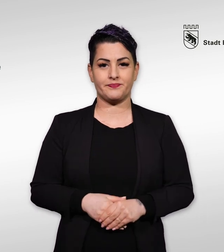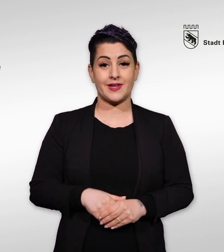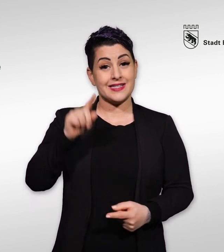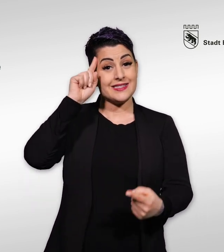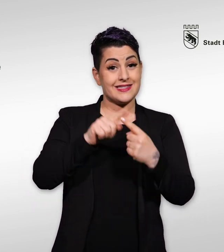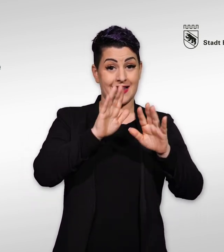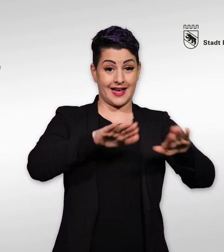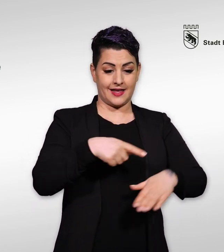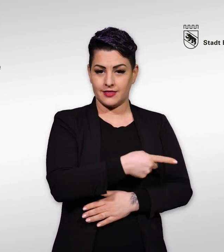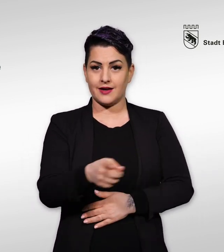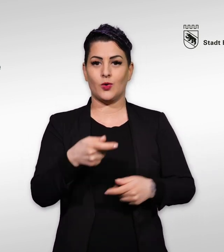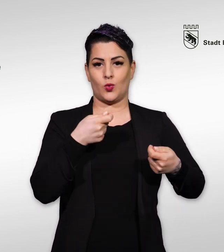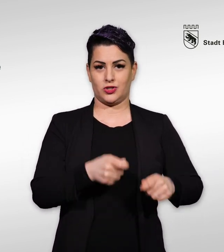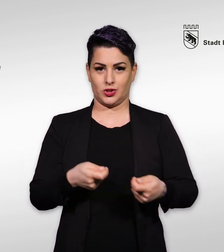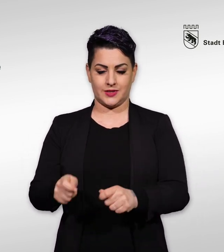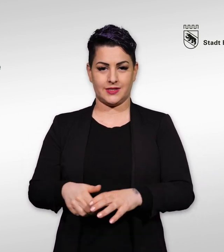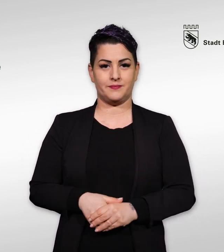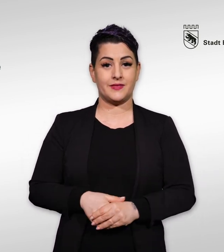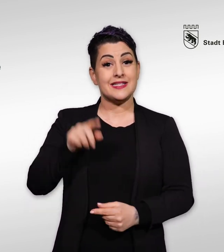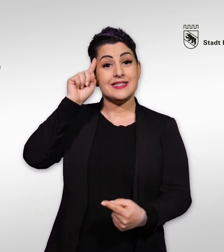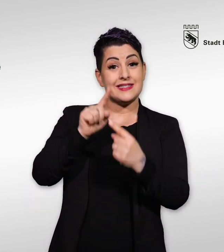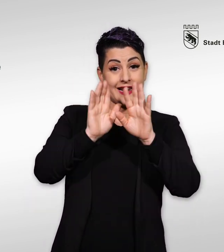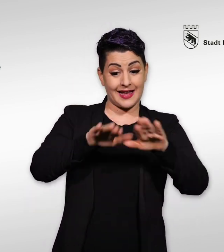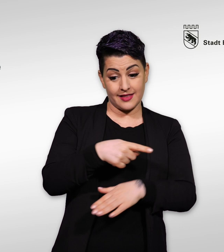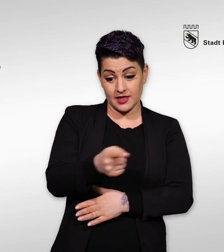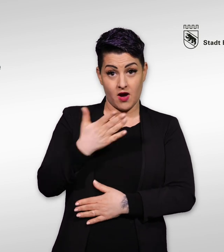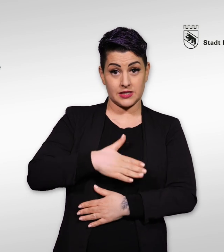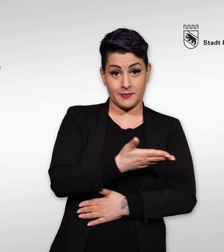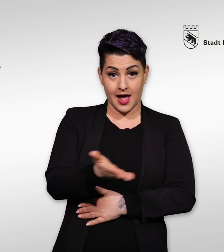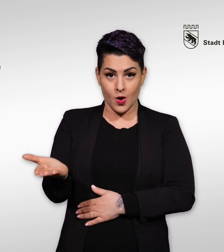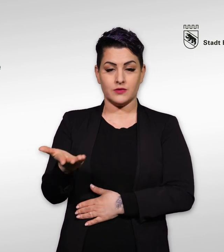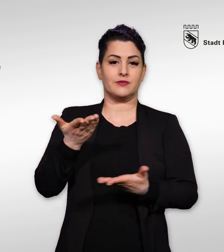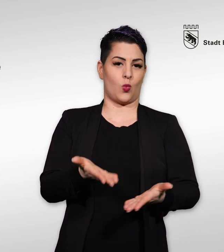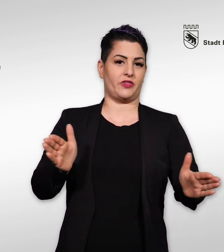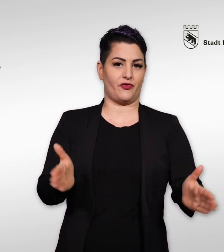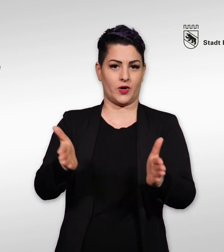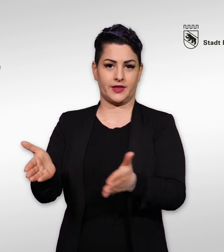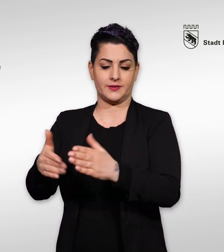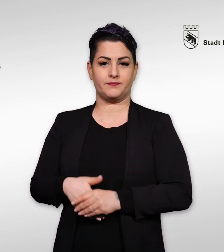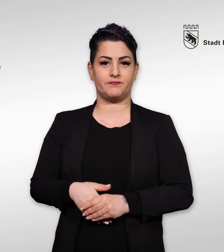Sie sollen die Kinder unterstützen. Das Ziel ist es, die Kinder so zu fördern, wie sie es brauchen.